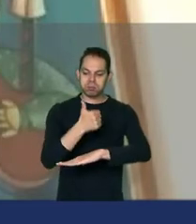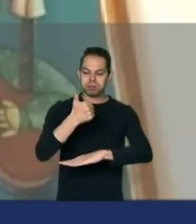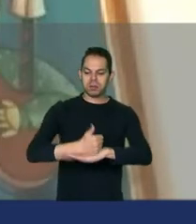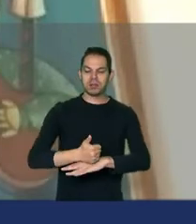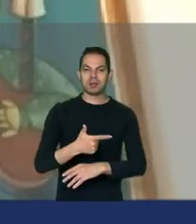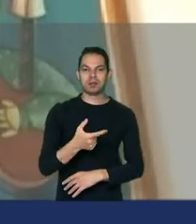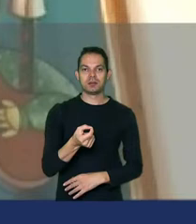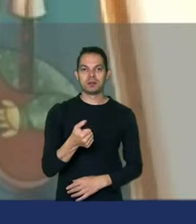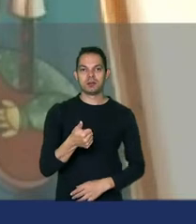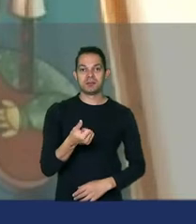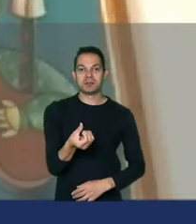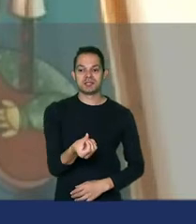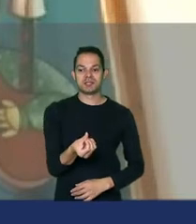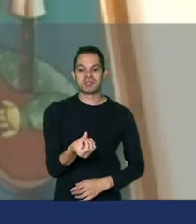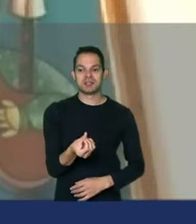PARLAMENTAR, EM 2016, O QUE